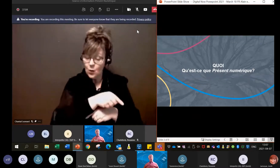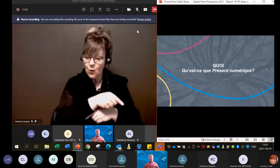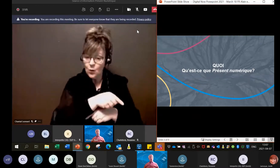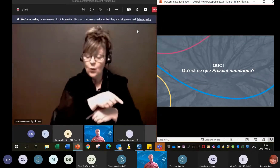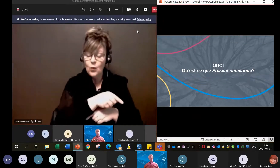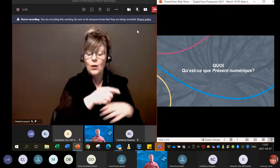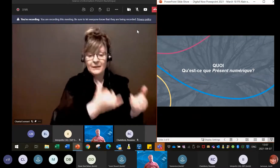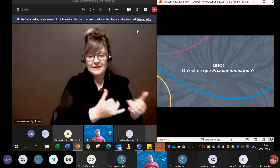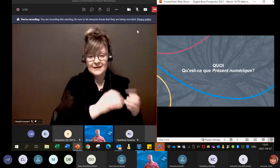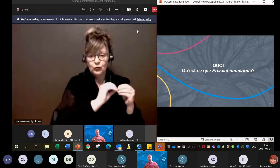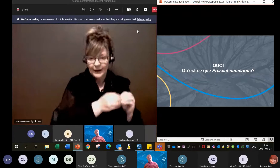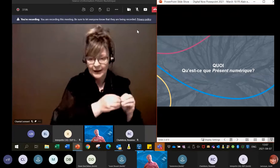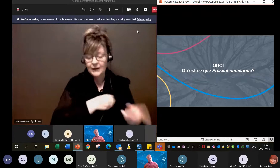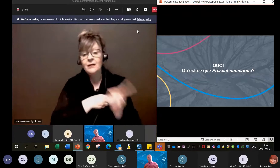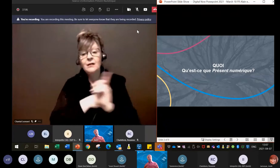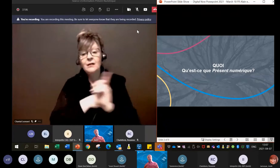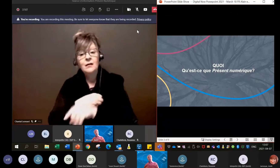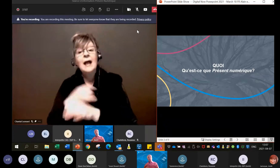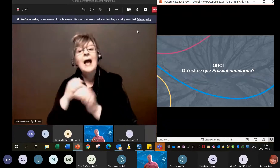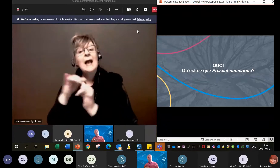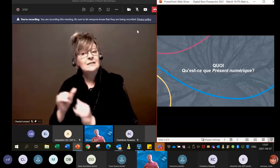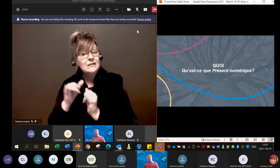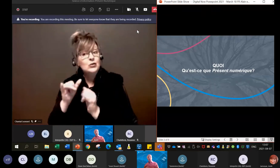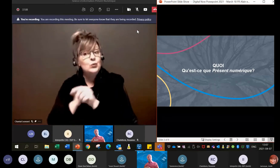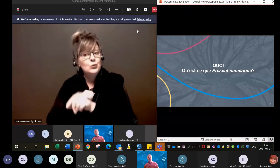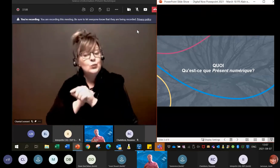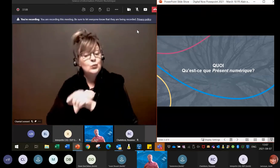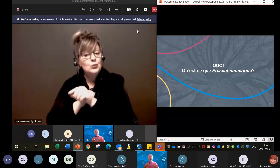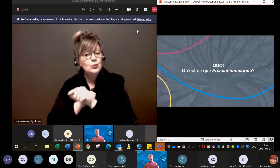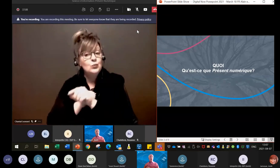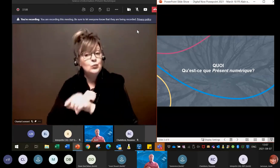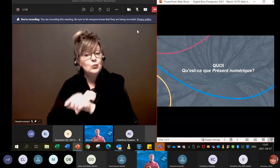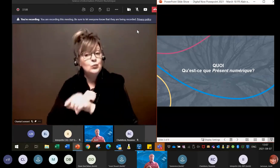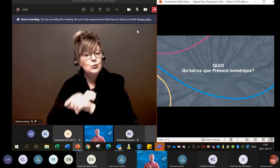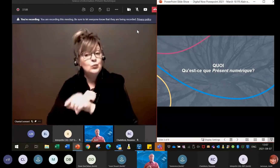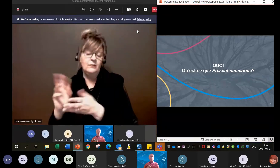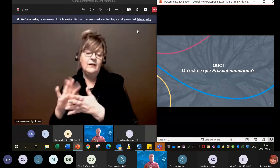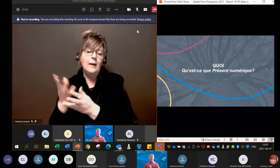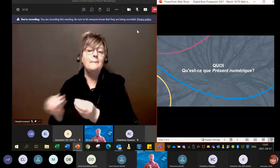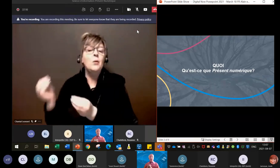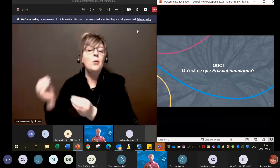Individus, qui est une